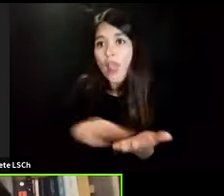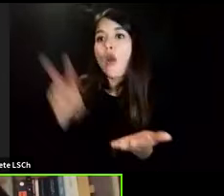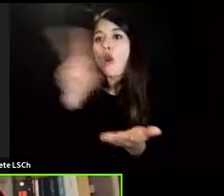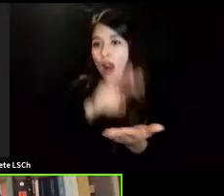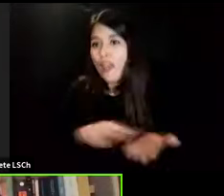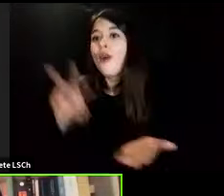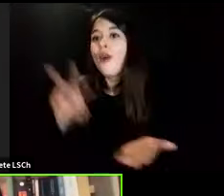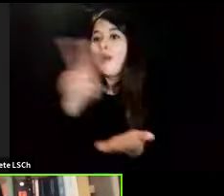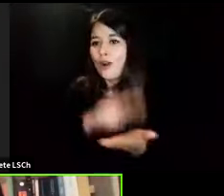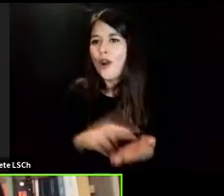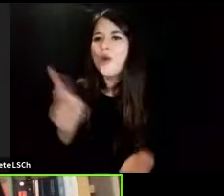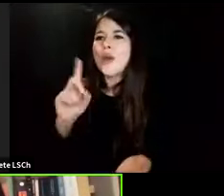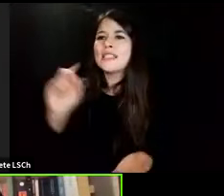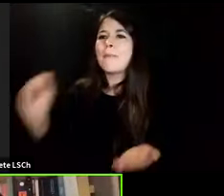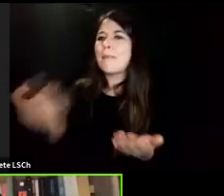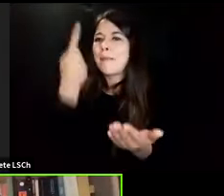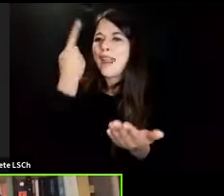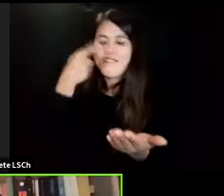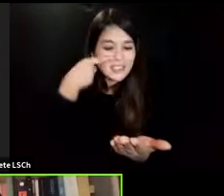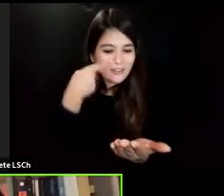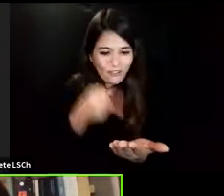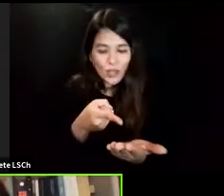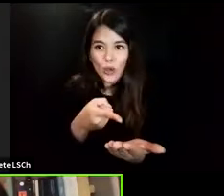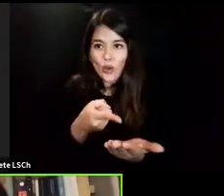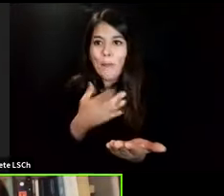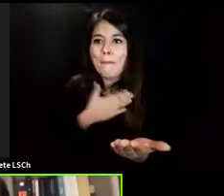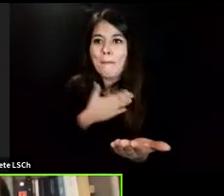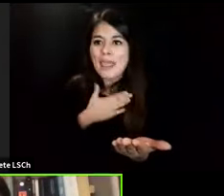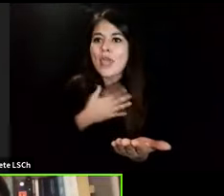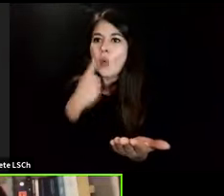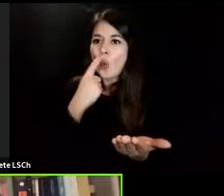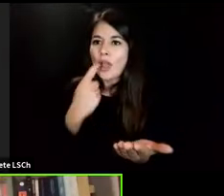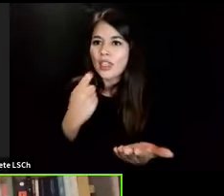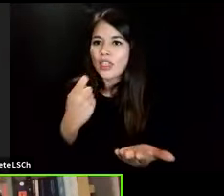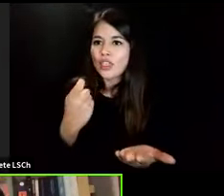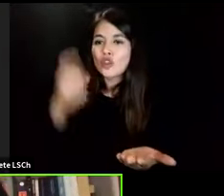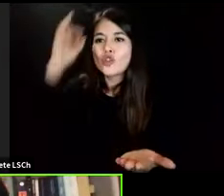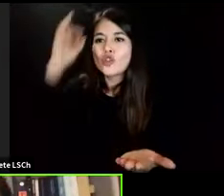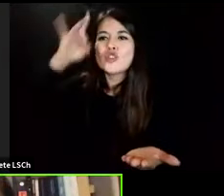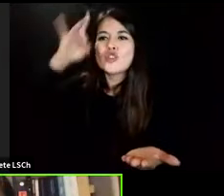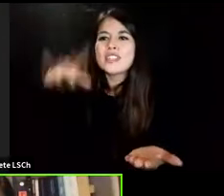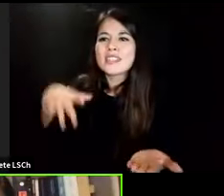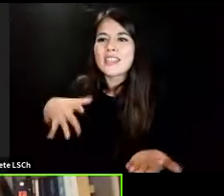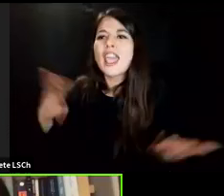enfrento con mi cuento cs como como leerlo y bueno ahí verán los auditores